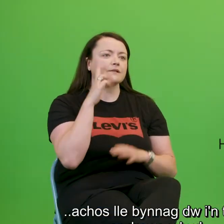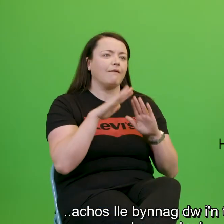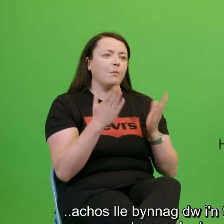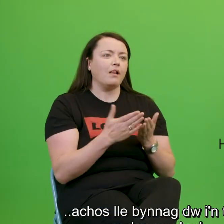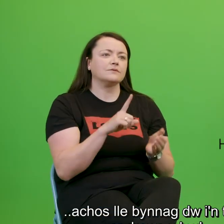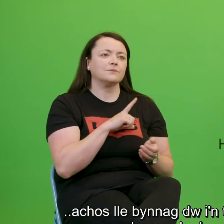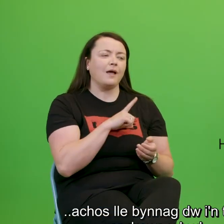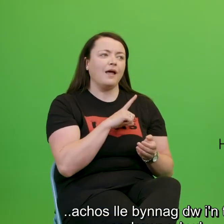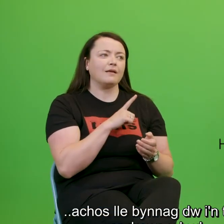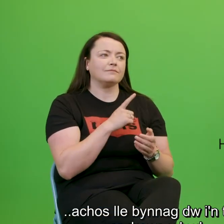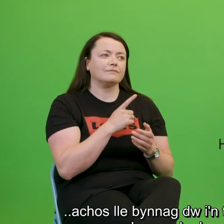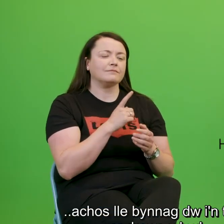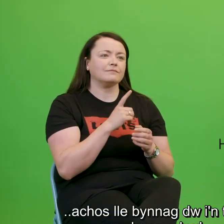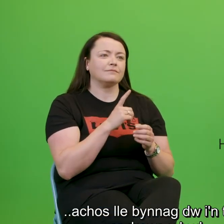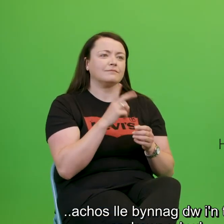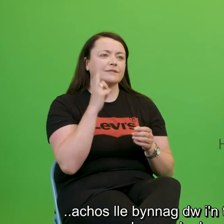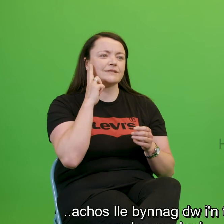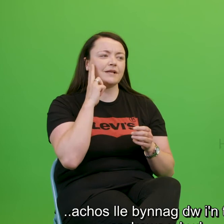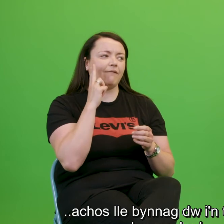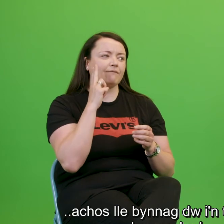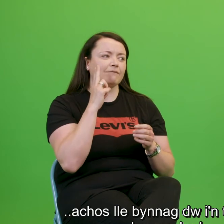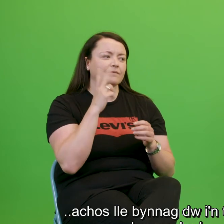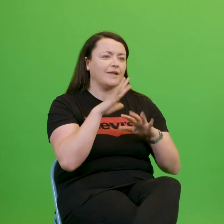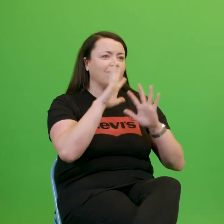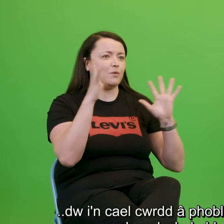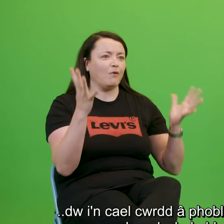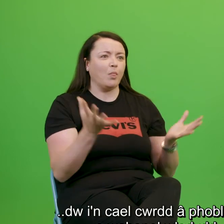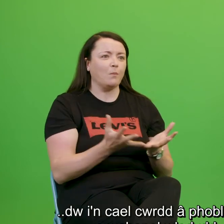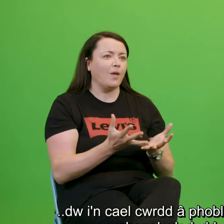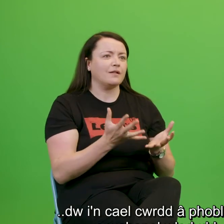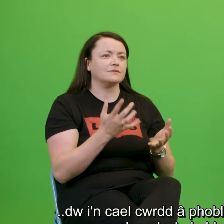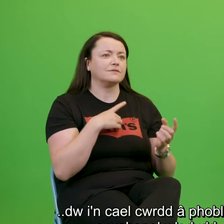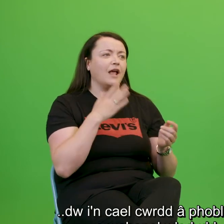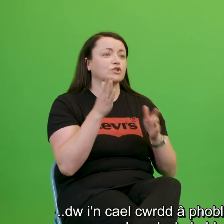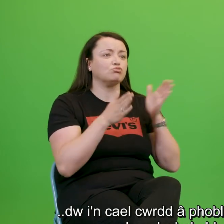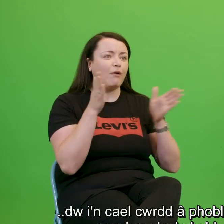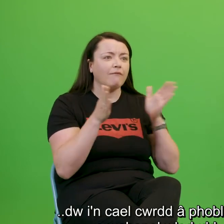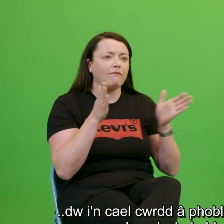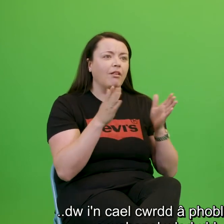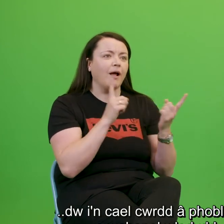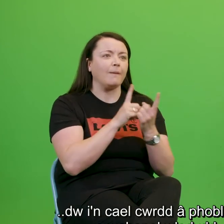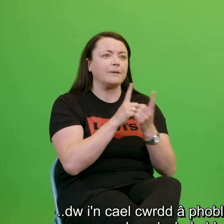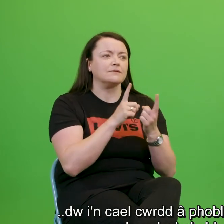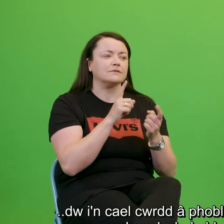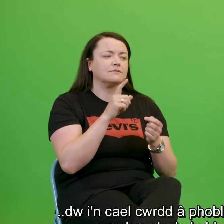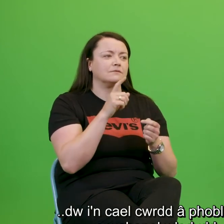..achos lle bynnag dw i'n teithio ar draws y byd... ..dw i'n cael cwrdd â phobl fyddar o wahanol wledydd...